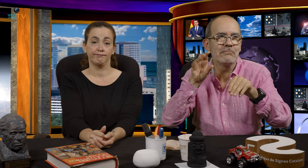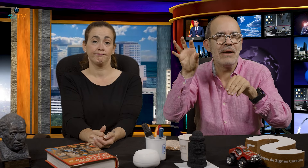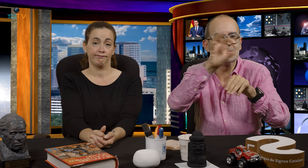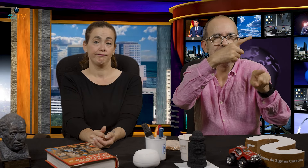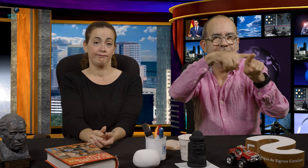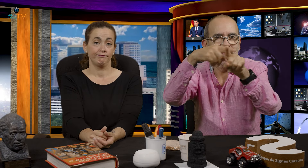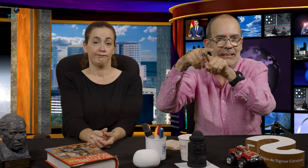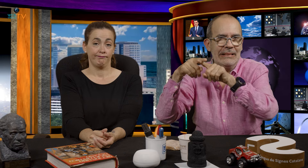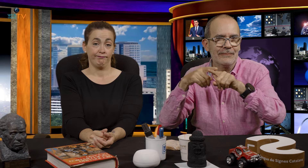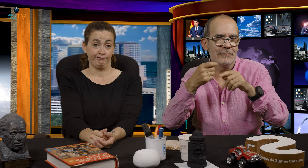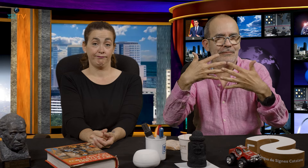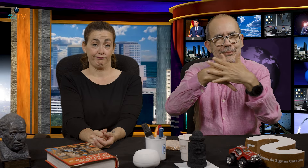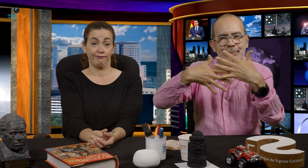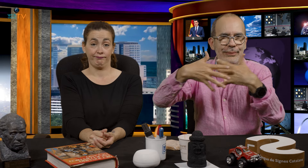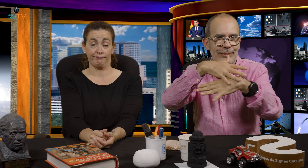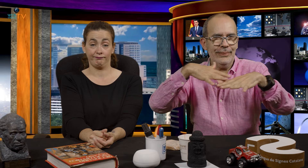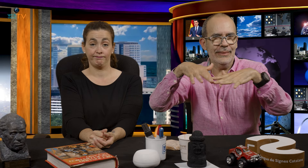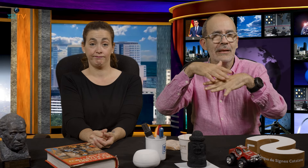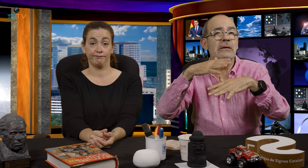surge de una mezcla.